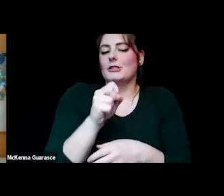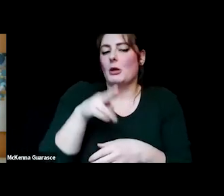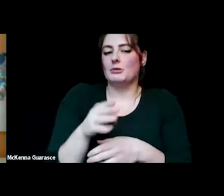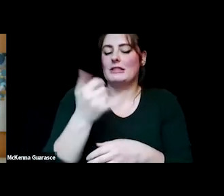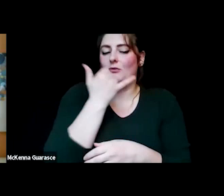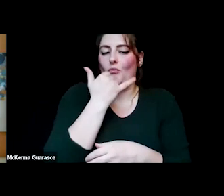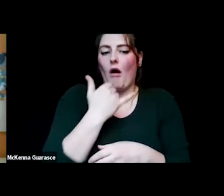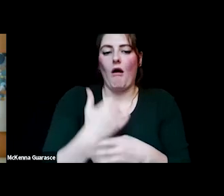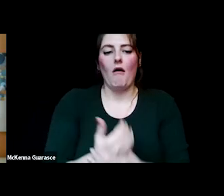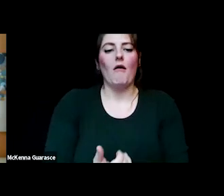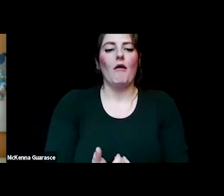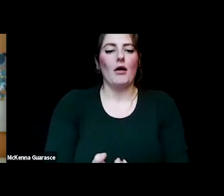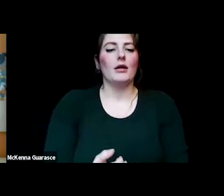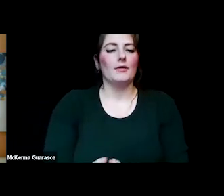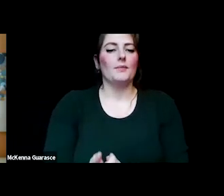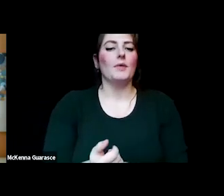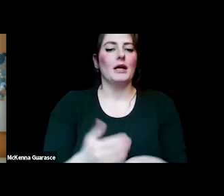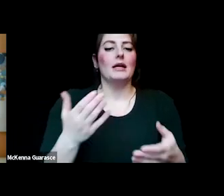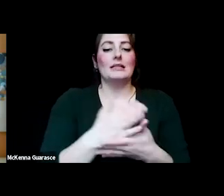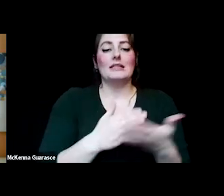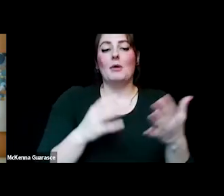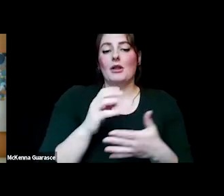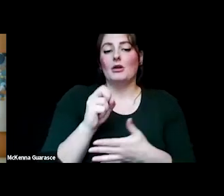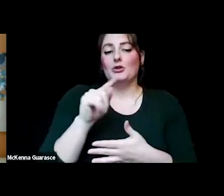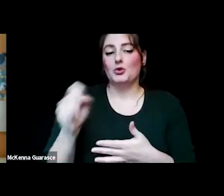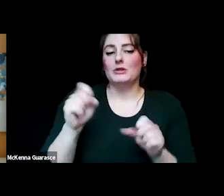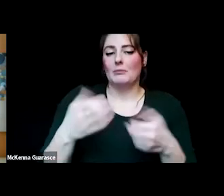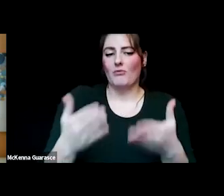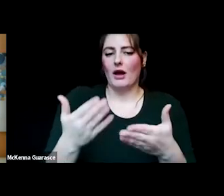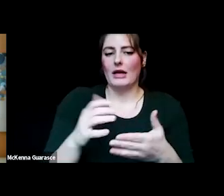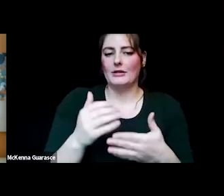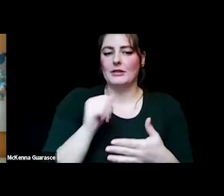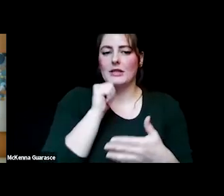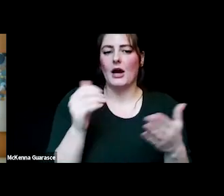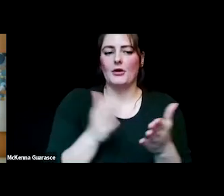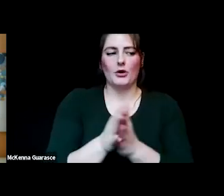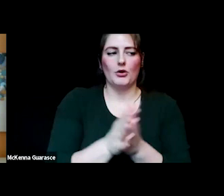de forma involuntaria fomenten ese comportamiento. El miedo a que pueda aumentar el consumo de drogas,